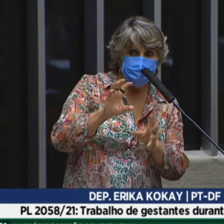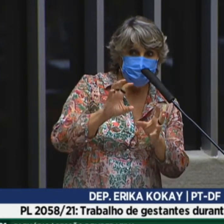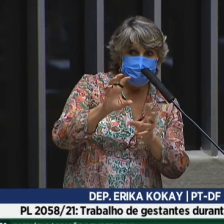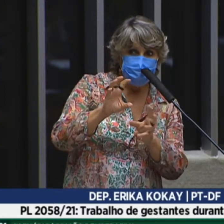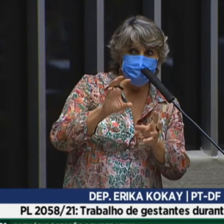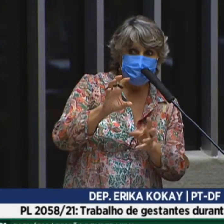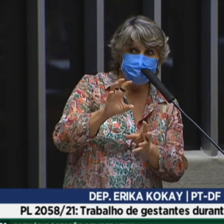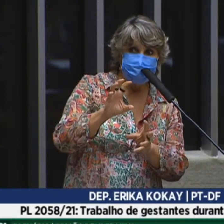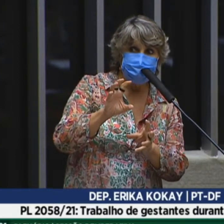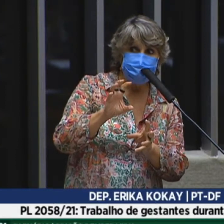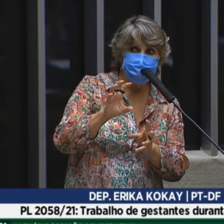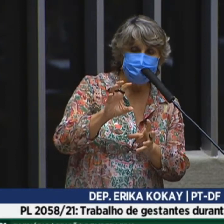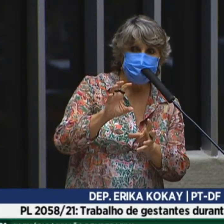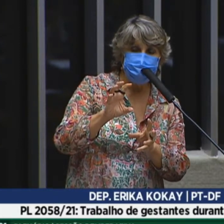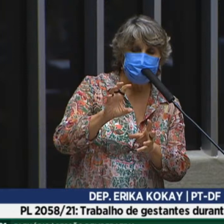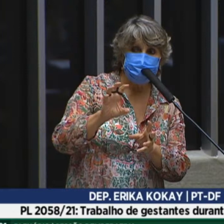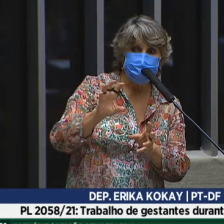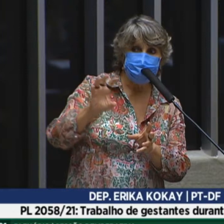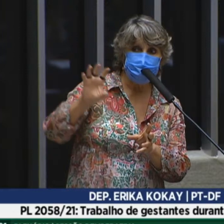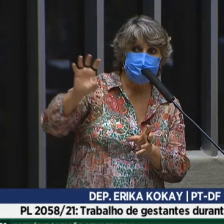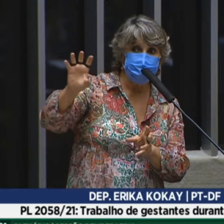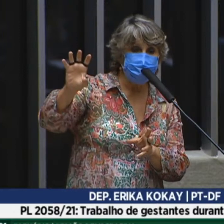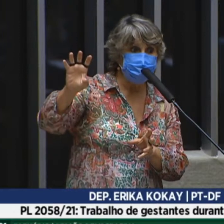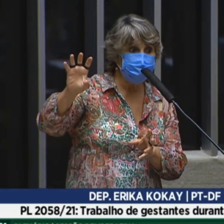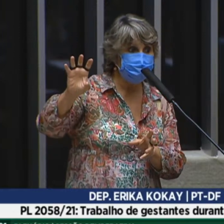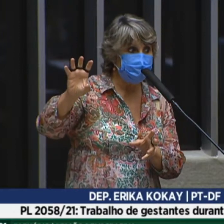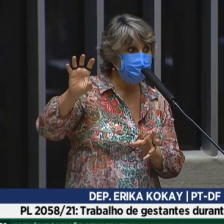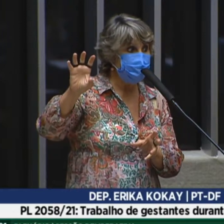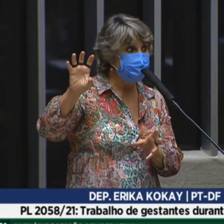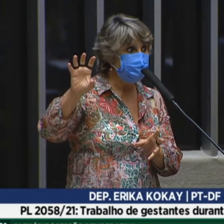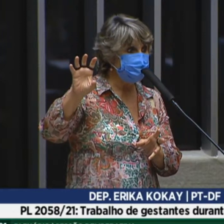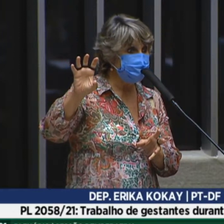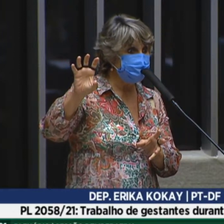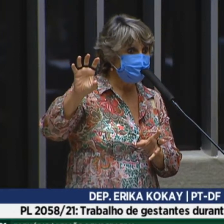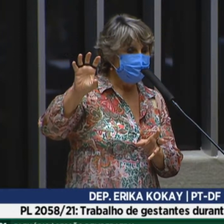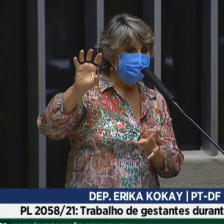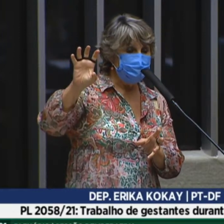CONCRETA ESSE DISCURSO SÃO OS RECURSOS AMEALHADOS PELAS OPERAÇÕES EM OFFSHORE FEITA